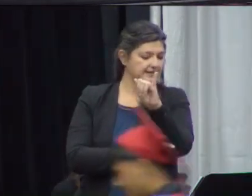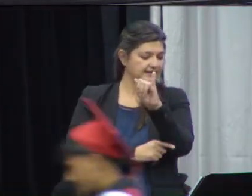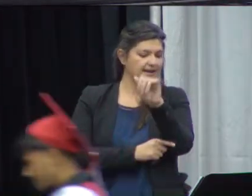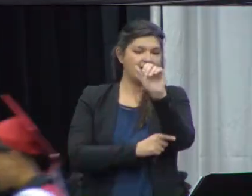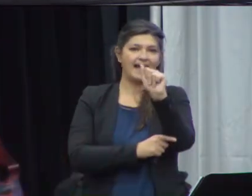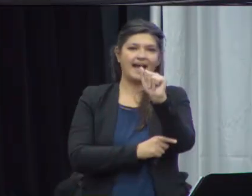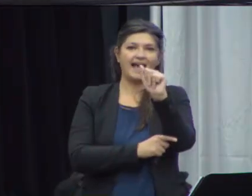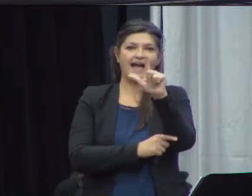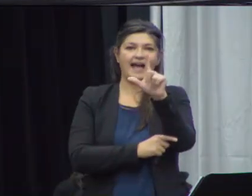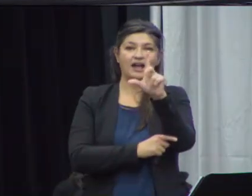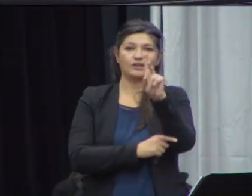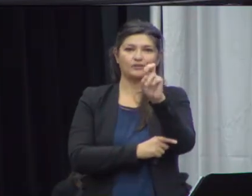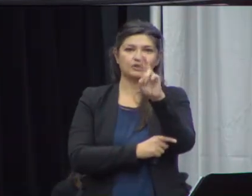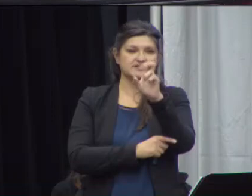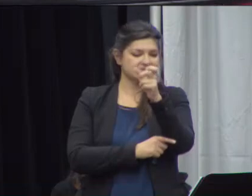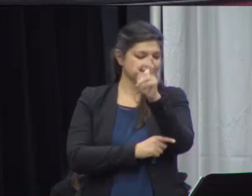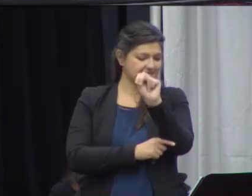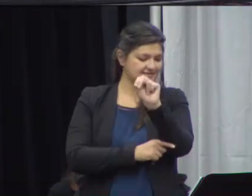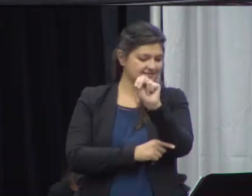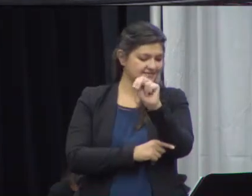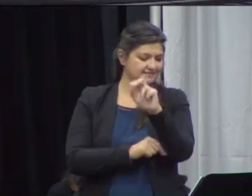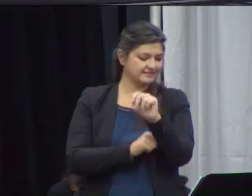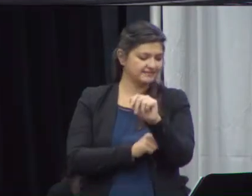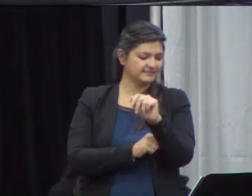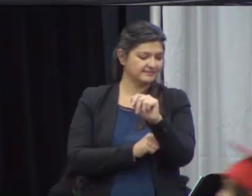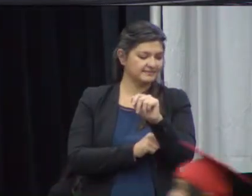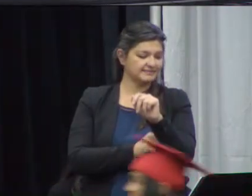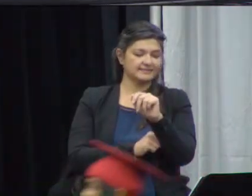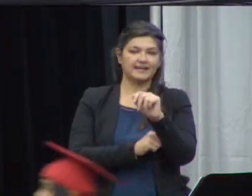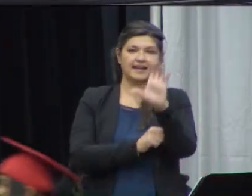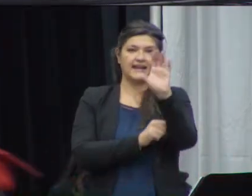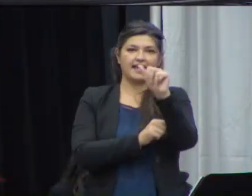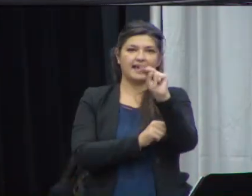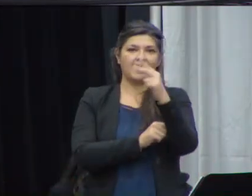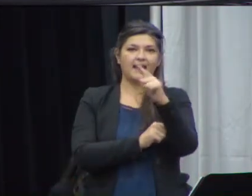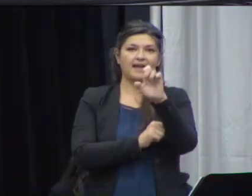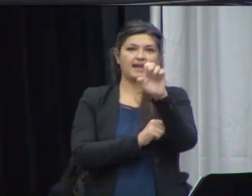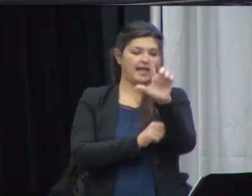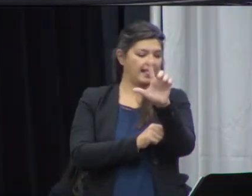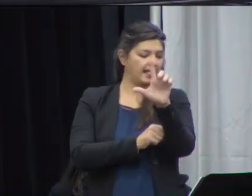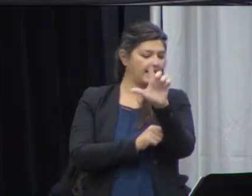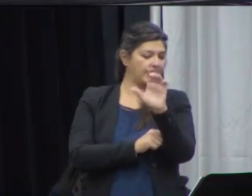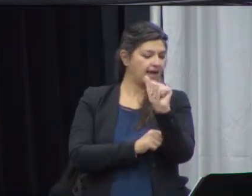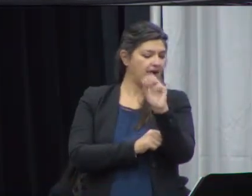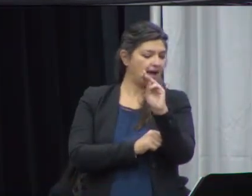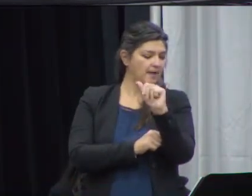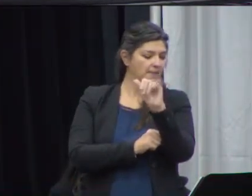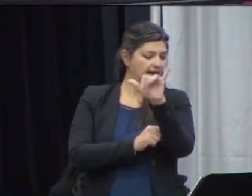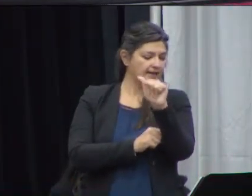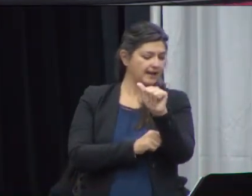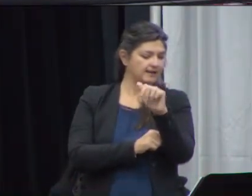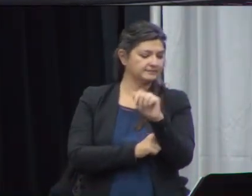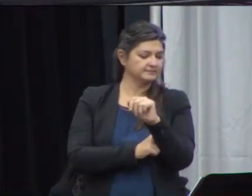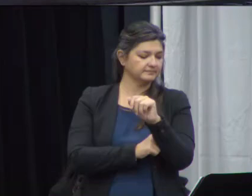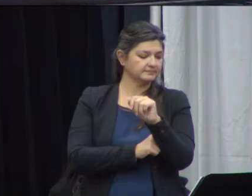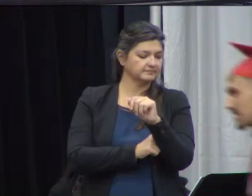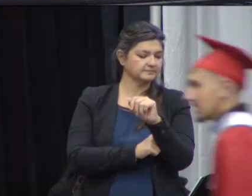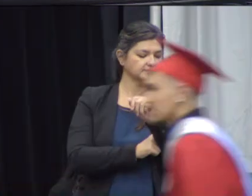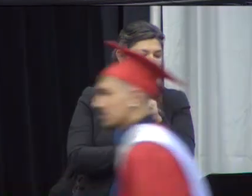(audience applauds) Anhel Amaya. (audience applauds)